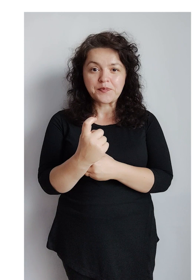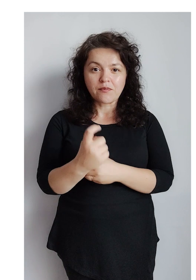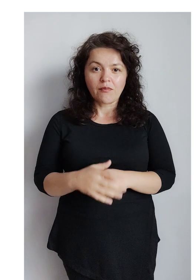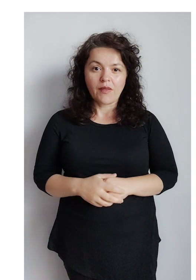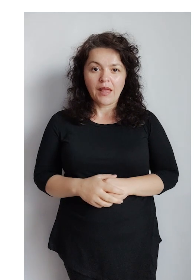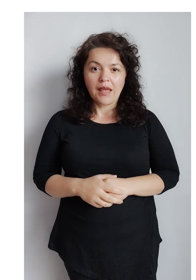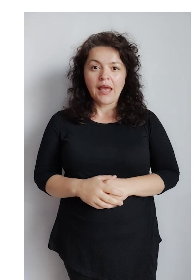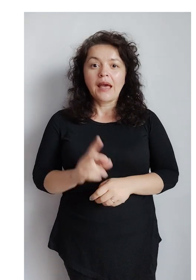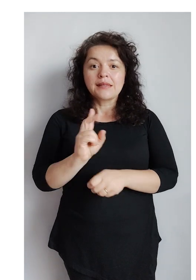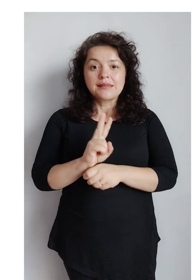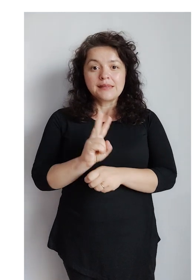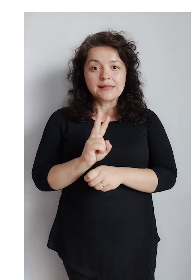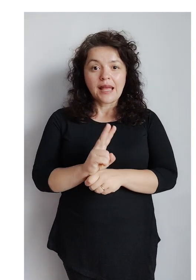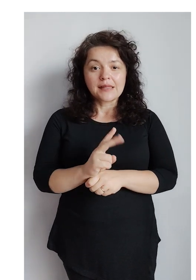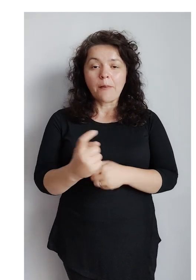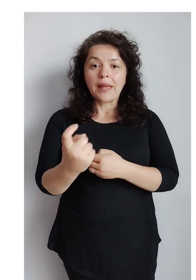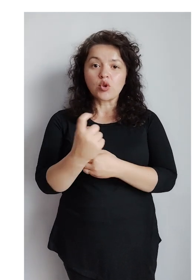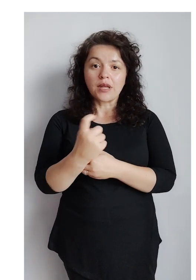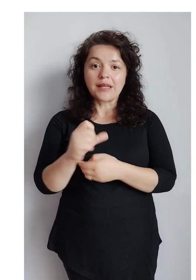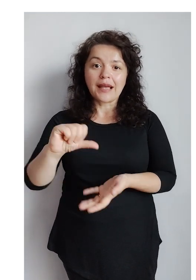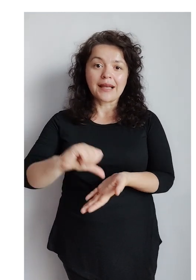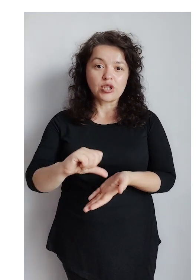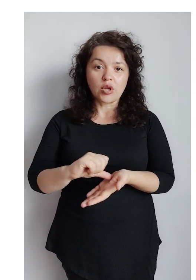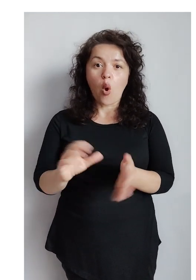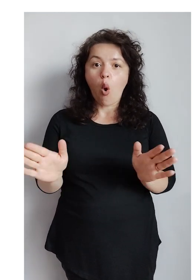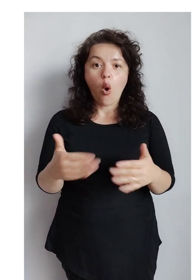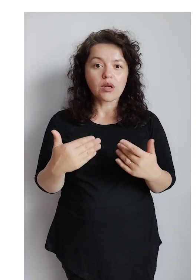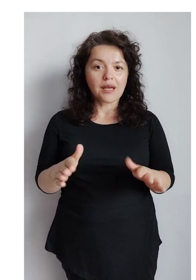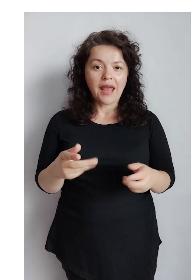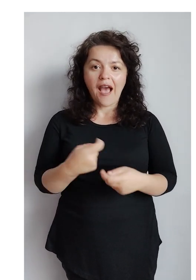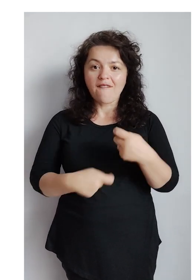Asistența pentru clienți este în centrul oricărei afaceri